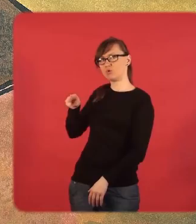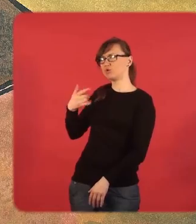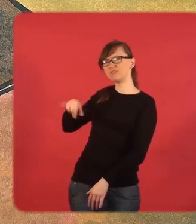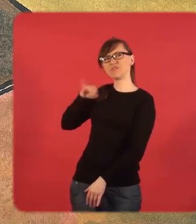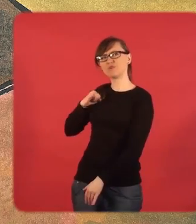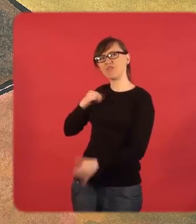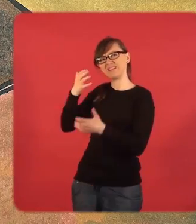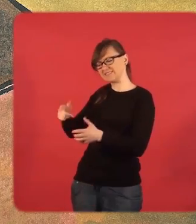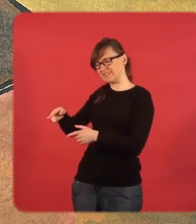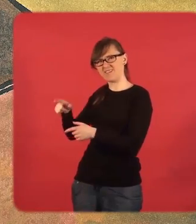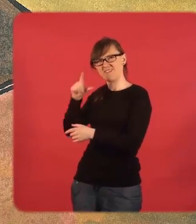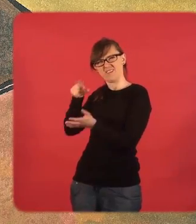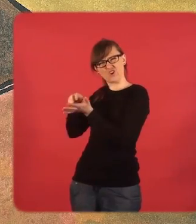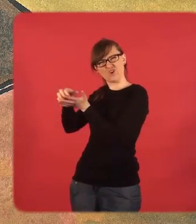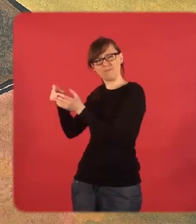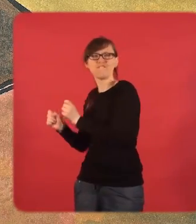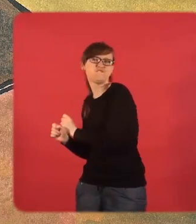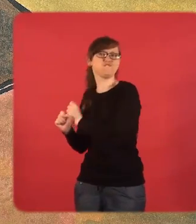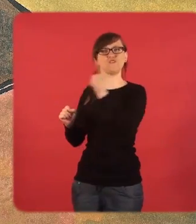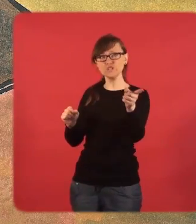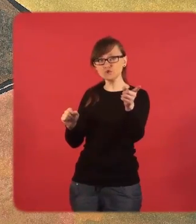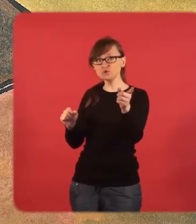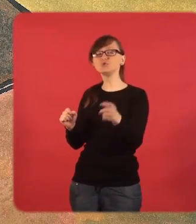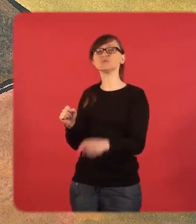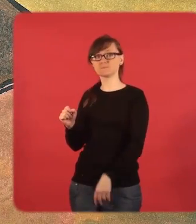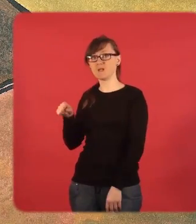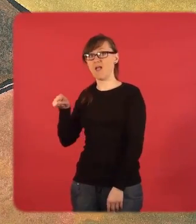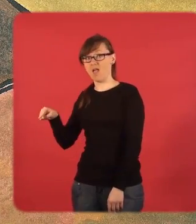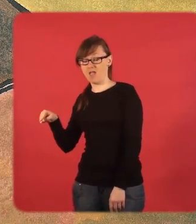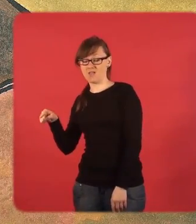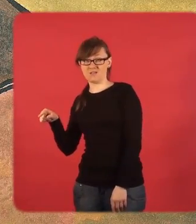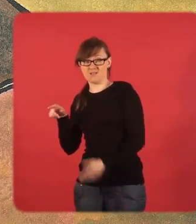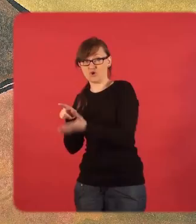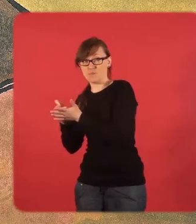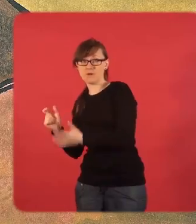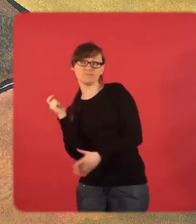Nie podobało mu się to i chciał go wyrzucić.